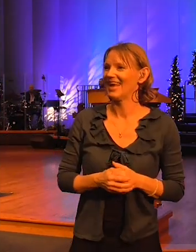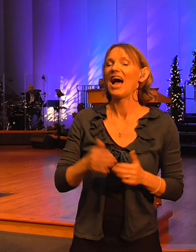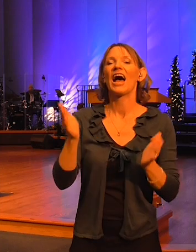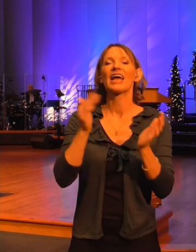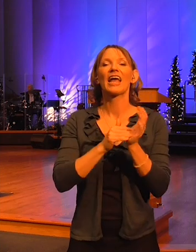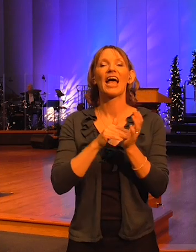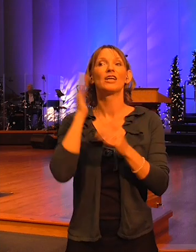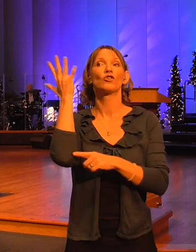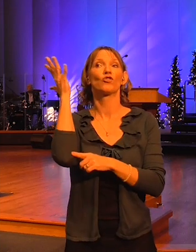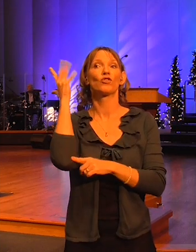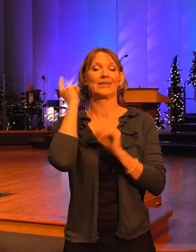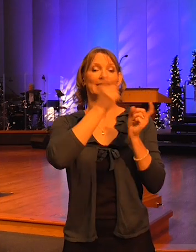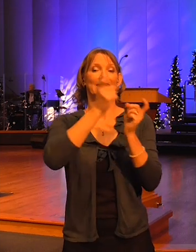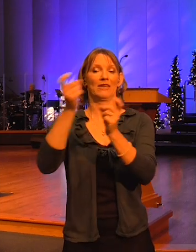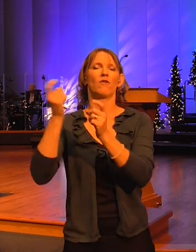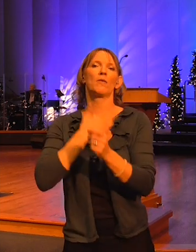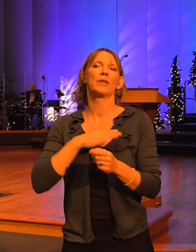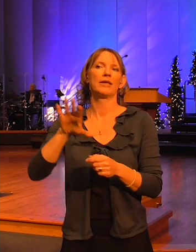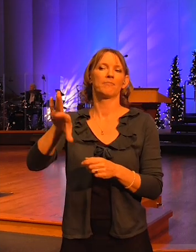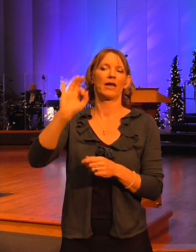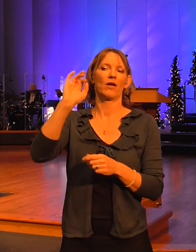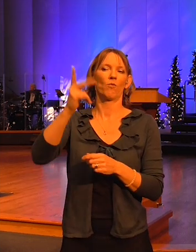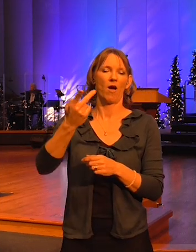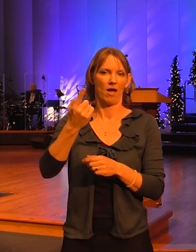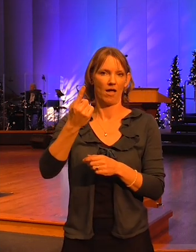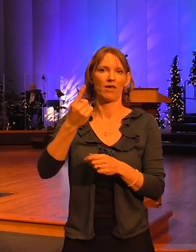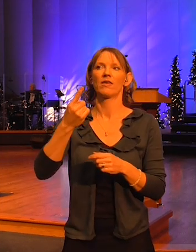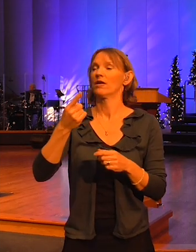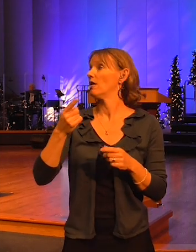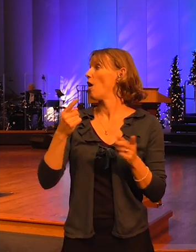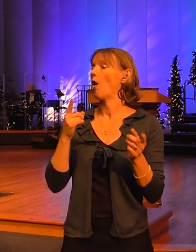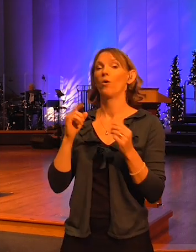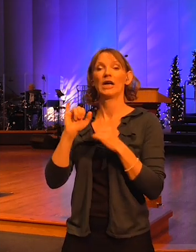al salir. Cualquier cosa que puedas agregar a eso, Jackie, lo único. Quiero decirles que por favor obtengan las